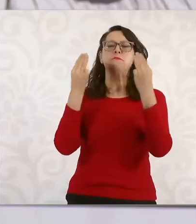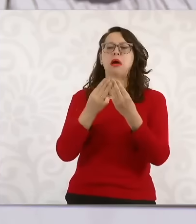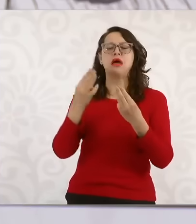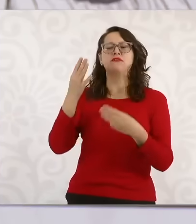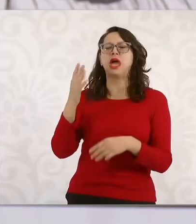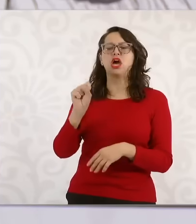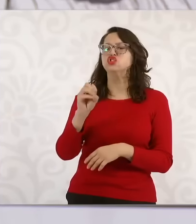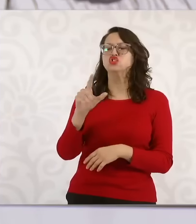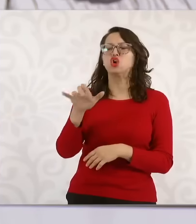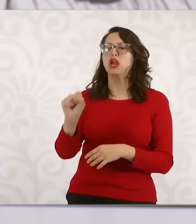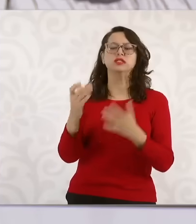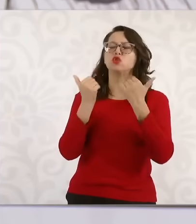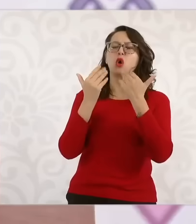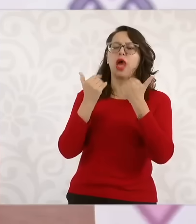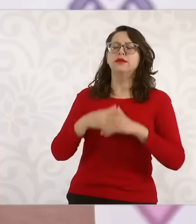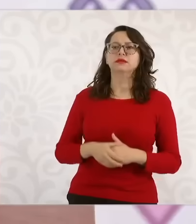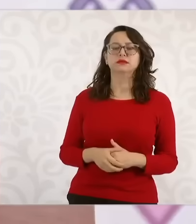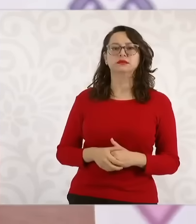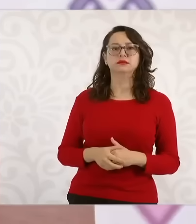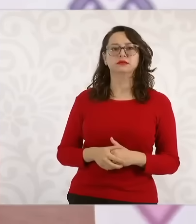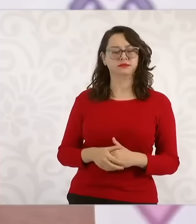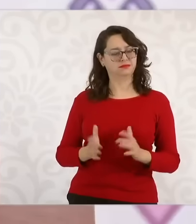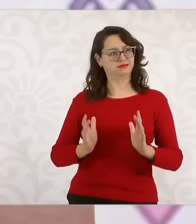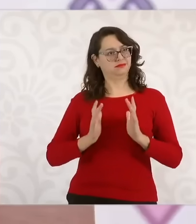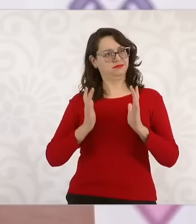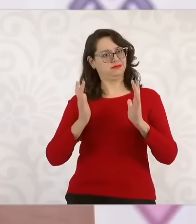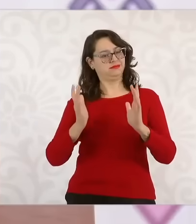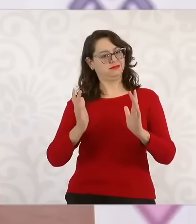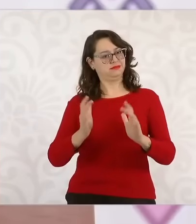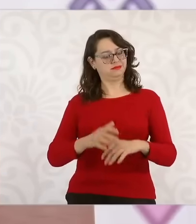varios países los catalogaron y en realidad el propio Departamento de Justicia dijo que